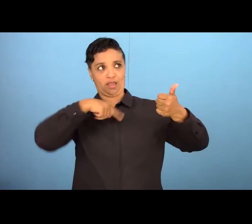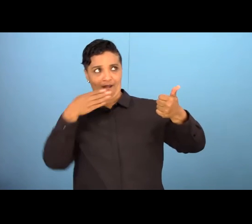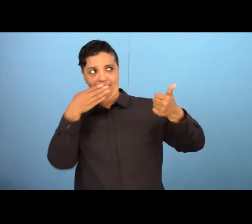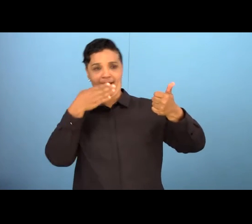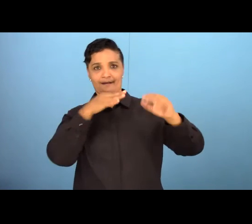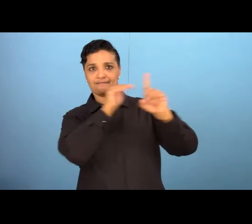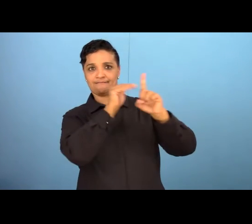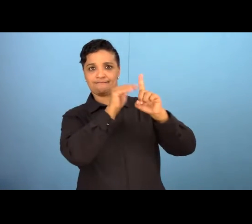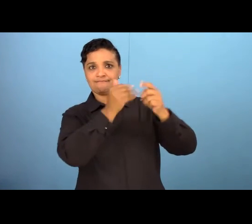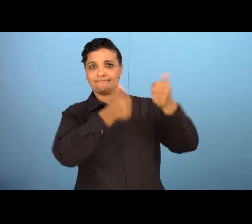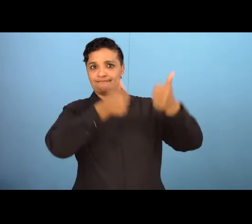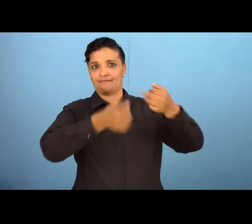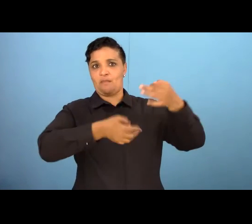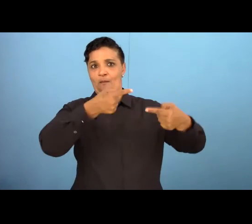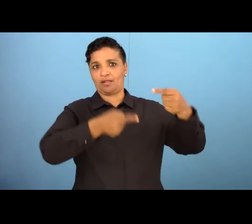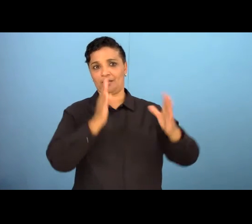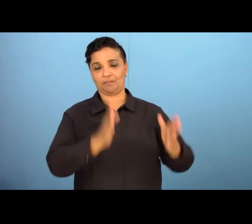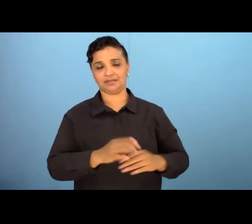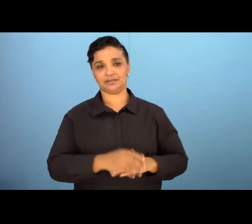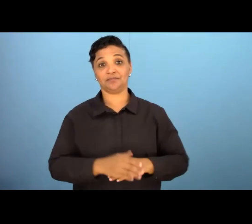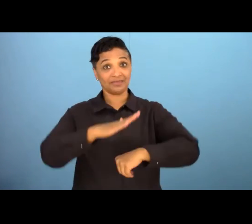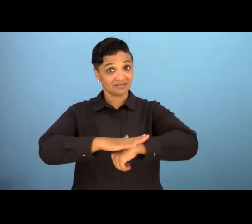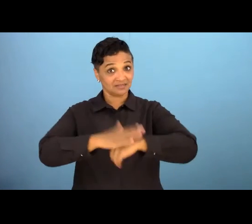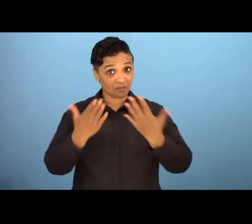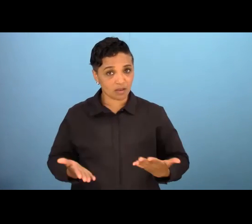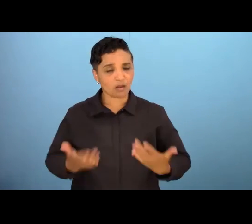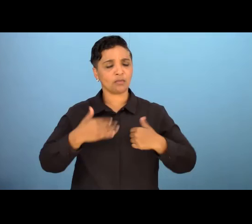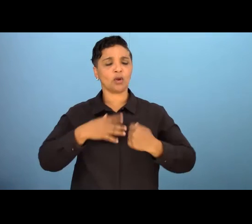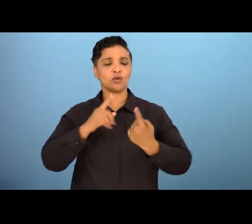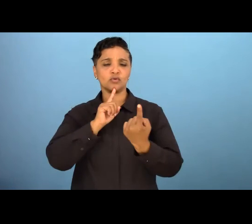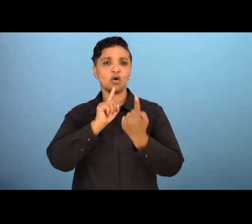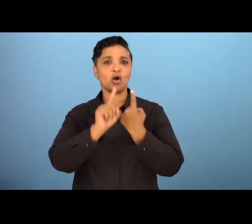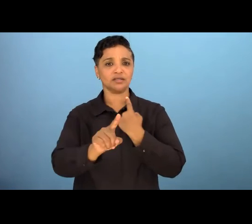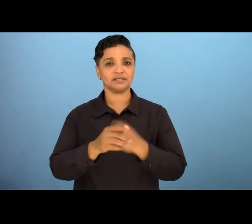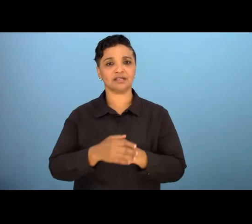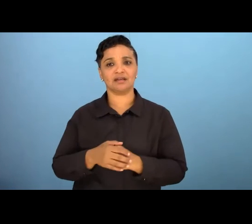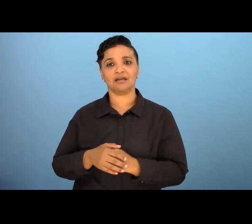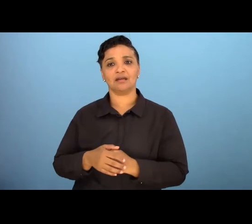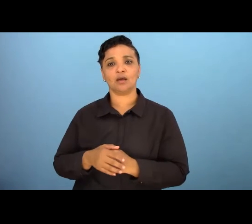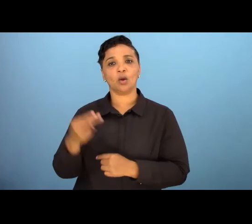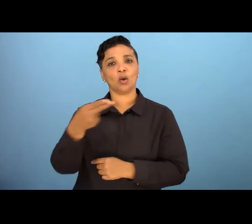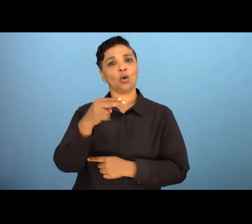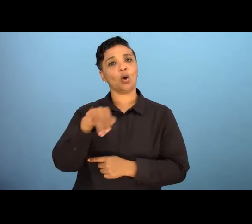Pero esto sucede a nivel político, creo que debemos hacer más en ese tema.